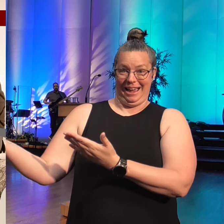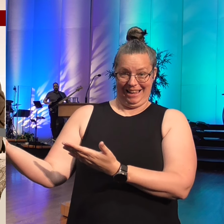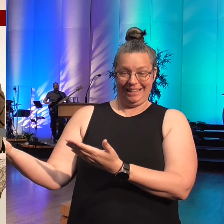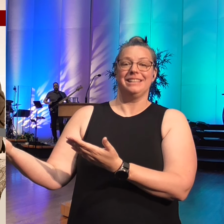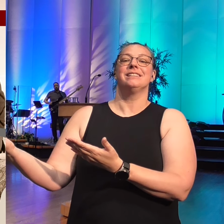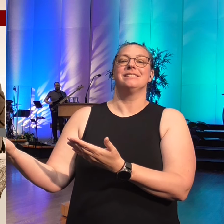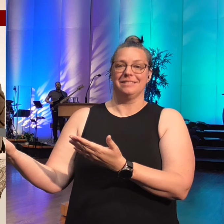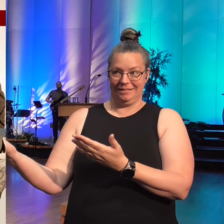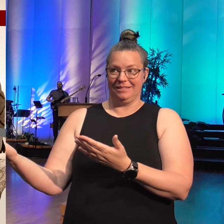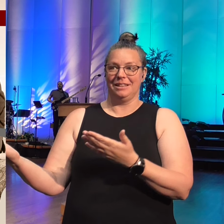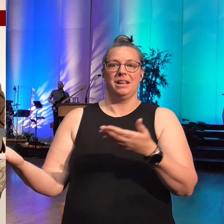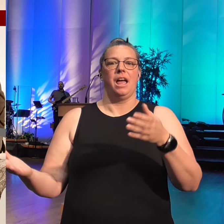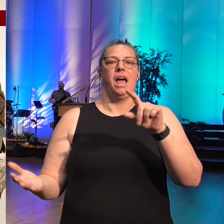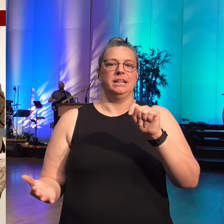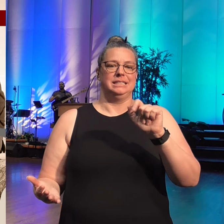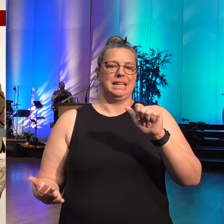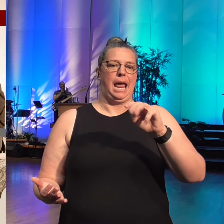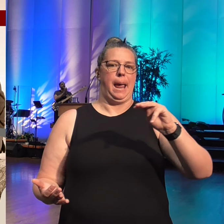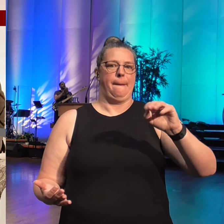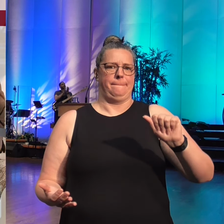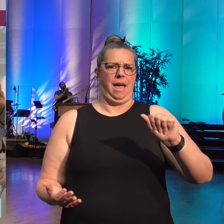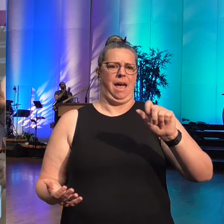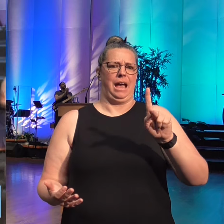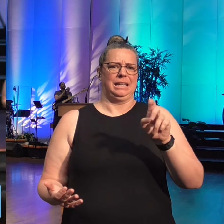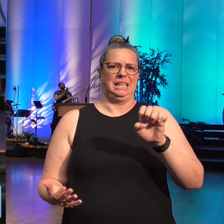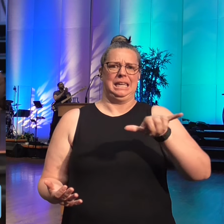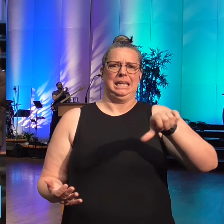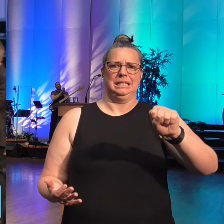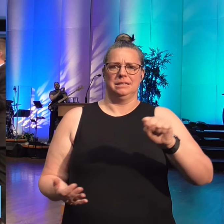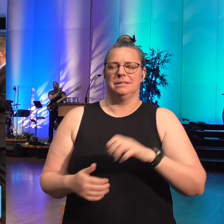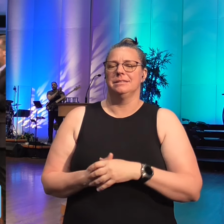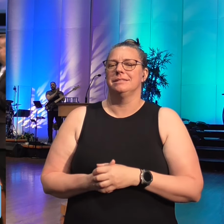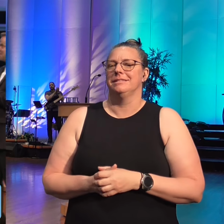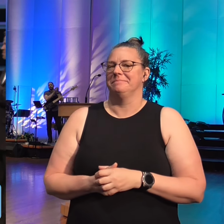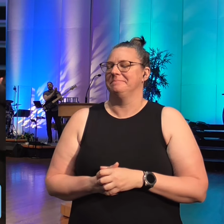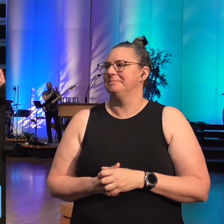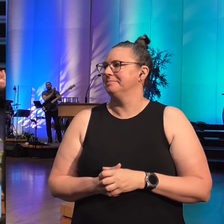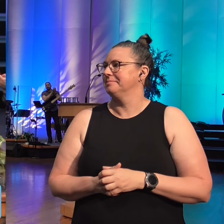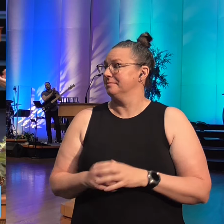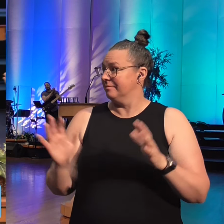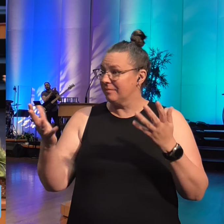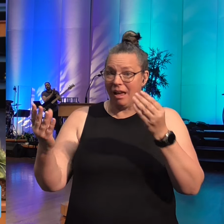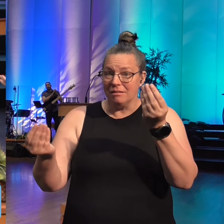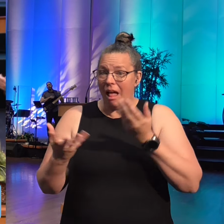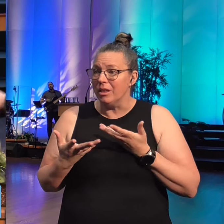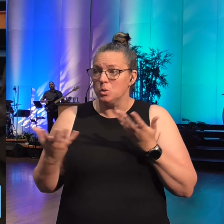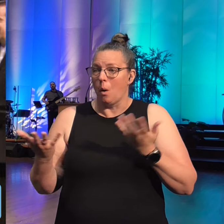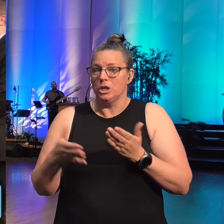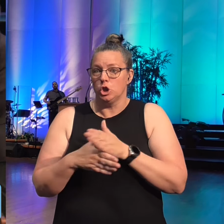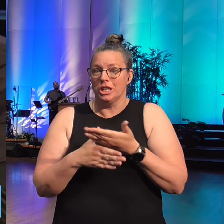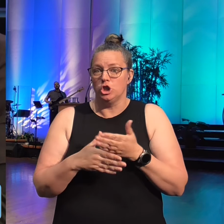a presentar. Por favor, den la bienvenida a Tama Keeves con nosotros hoy. Hola, dinos qué vas a compartir.